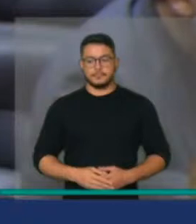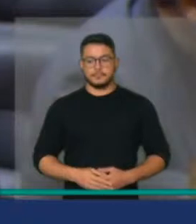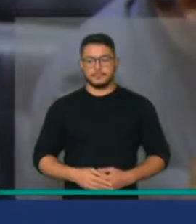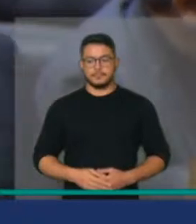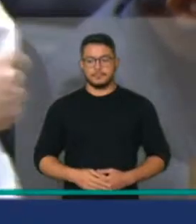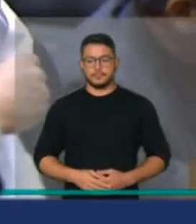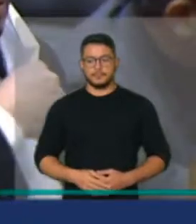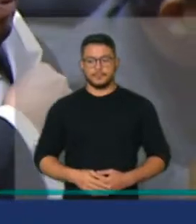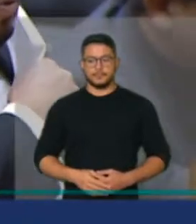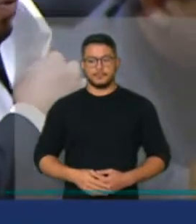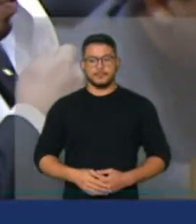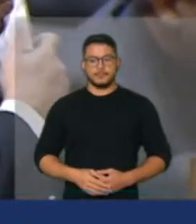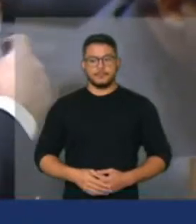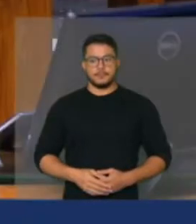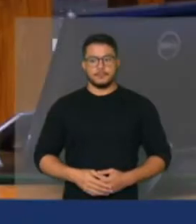[DEPUTADO]: PSB, SENHOR PRESIDENTE, ORIENTA